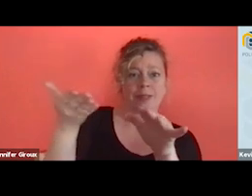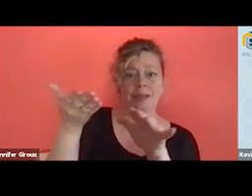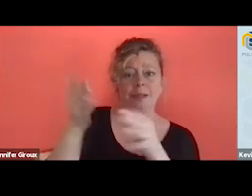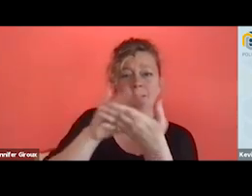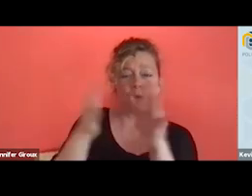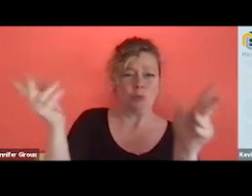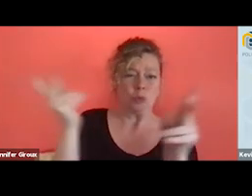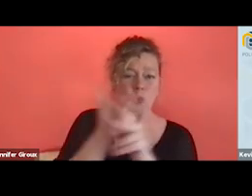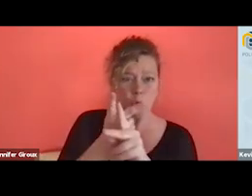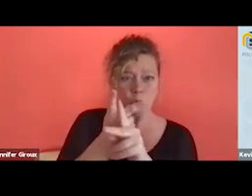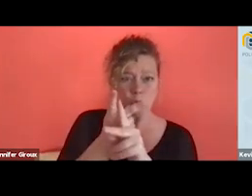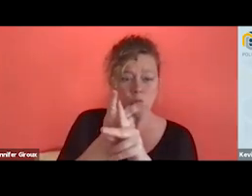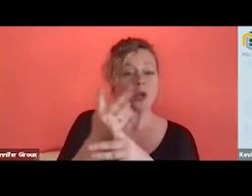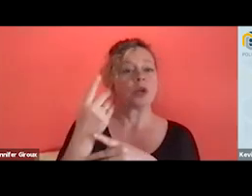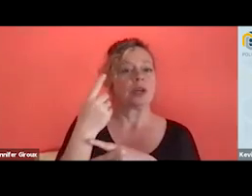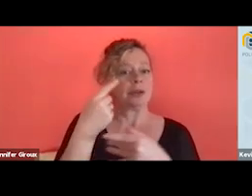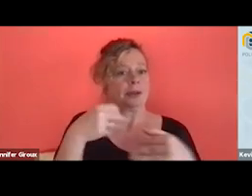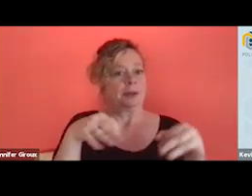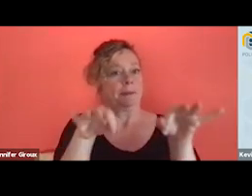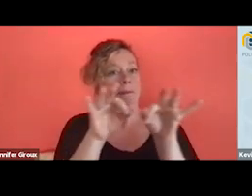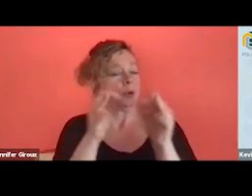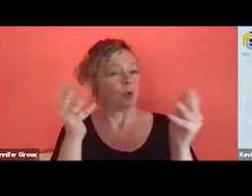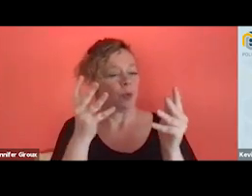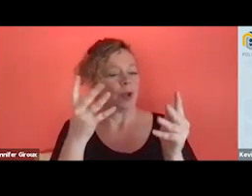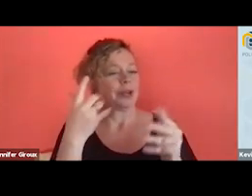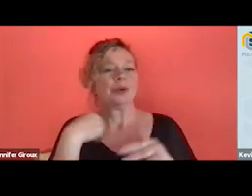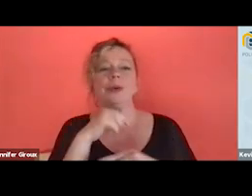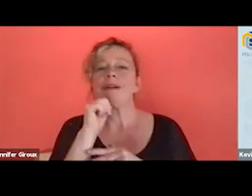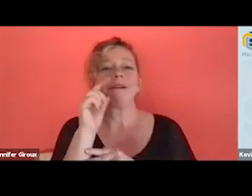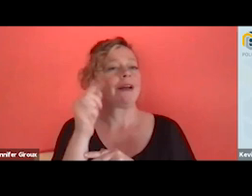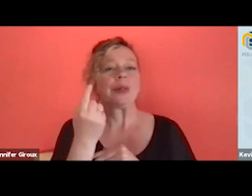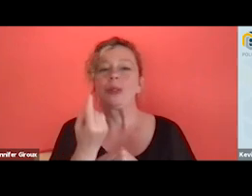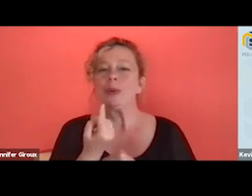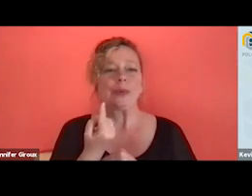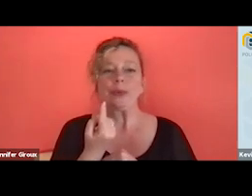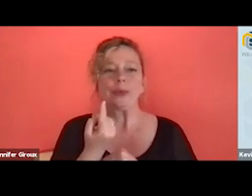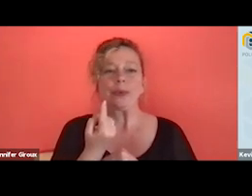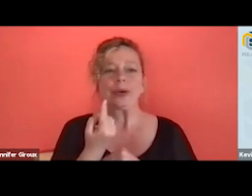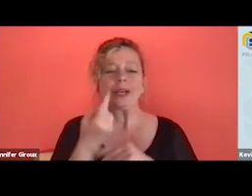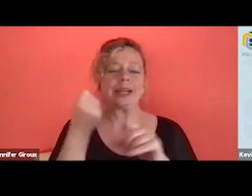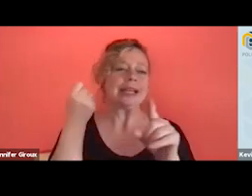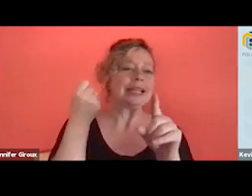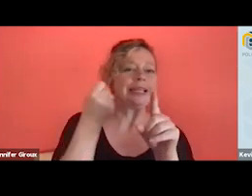Y es importante que todos entendamos que no estamos solos. El impacto adverso del COVID-19 en nuestra salud mental,